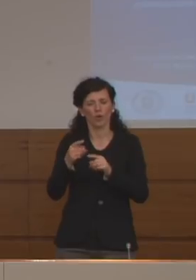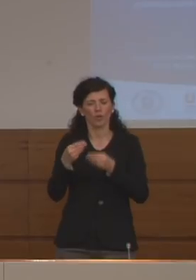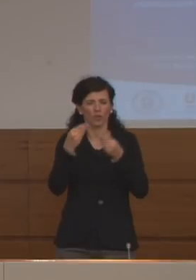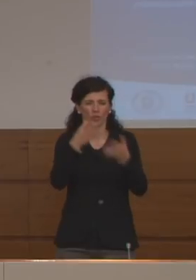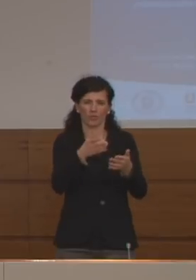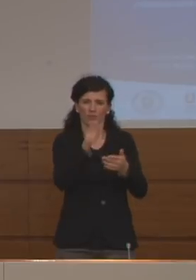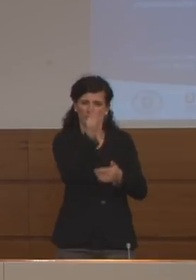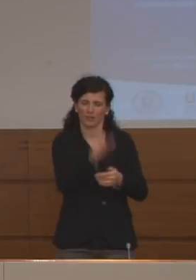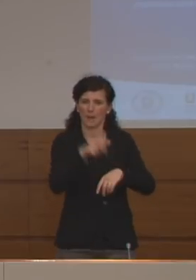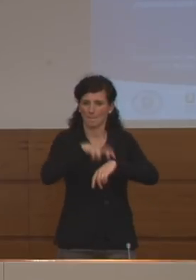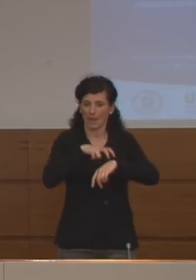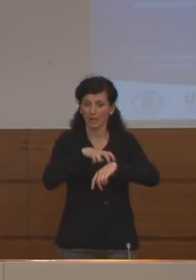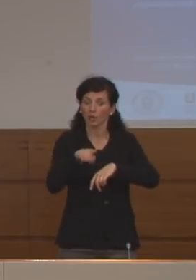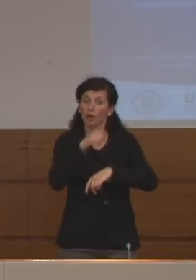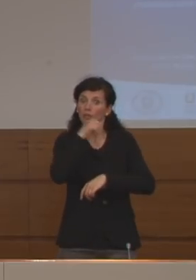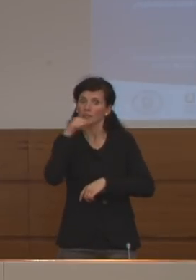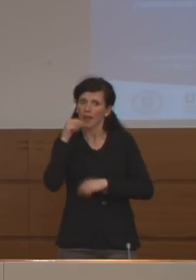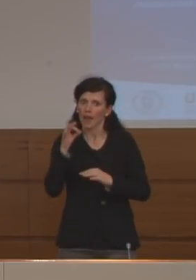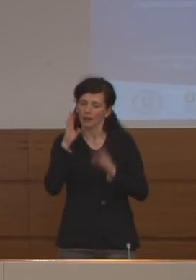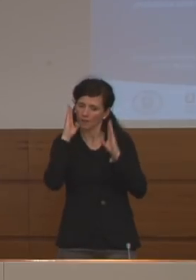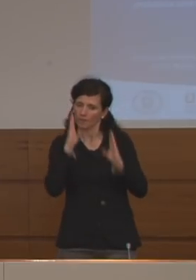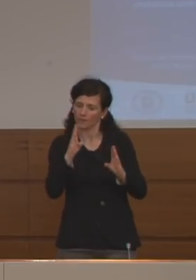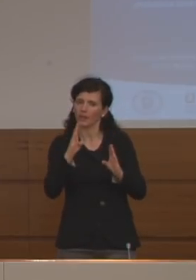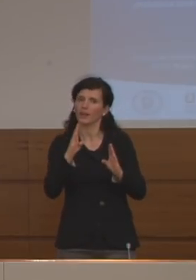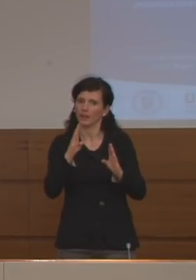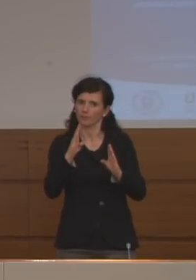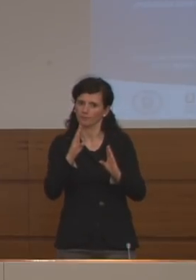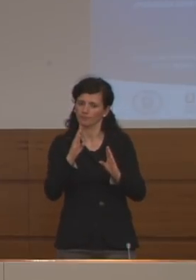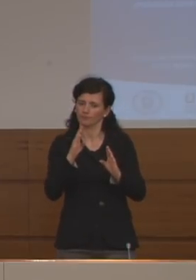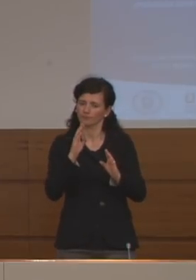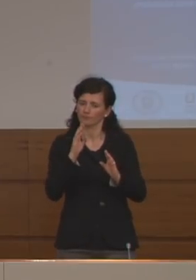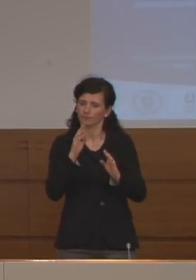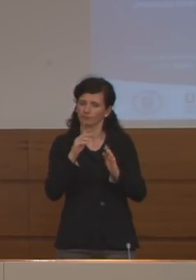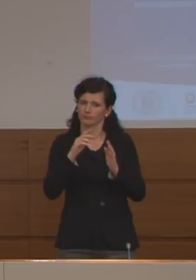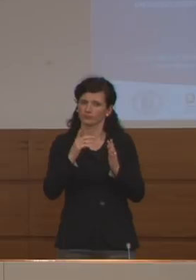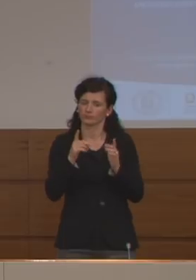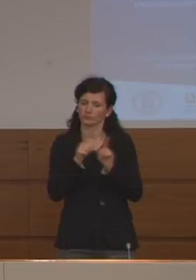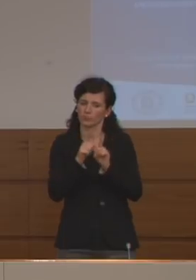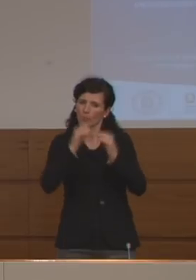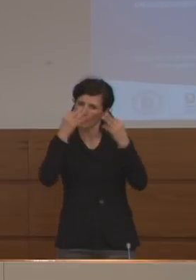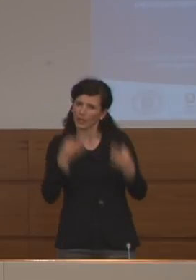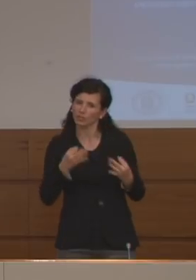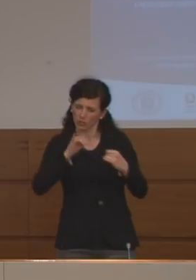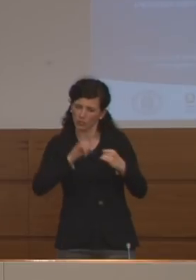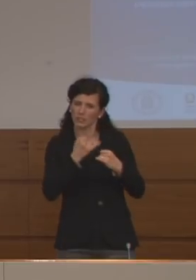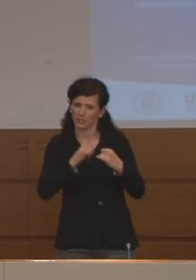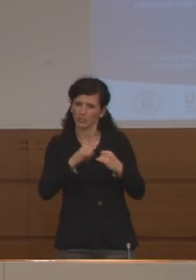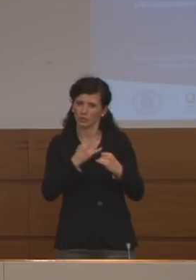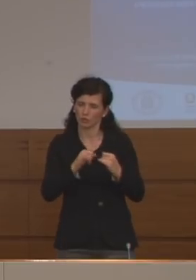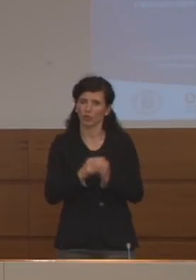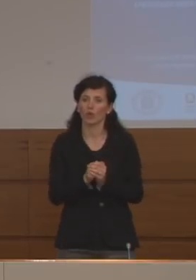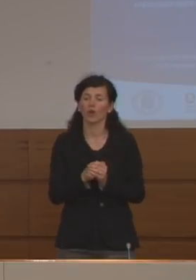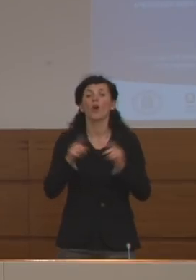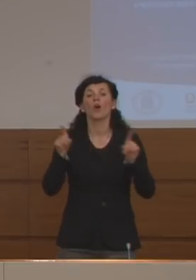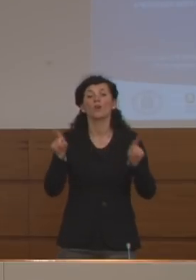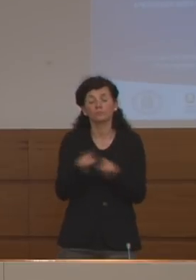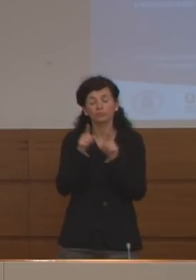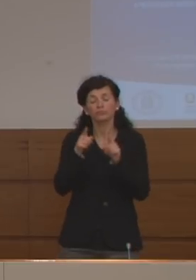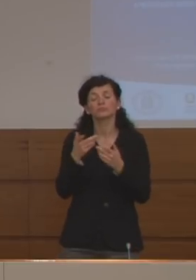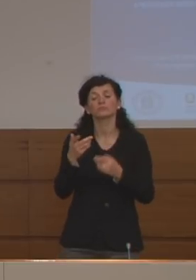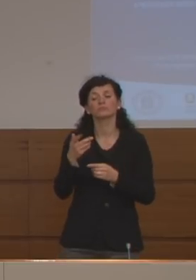E non ultimo mi preme sottolineare il ruolo della farmacovigilanza, proprio perché